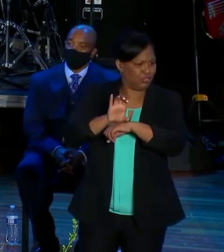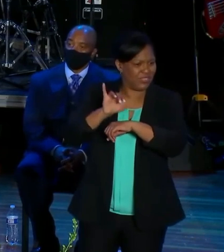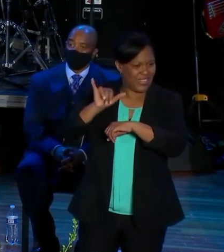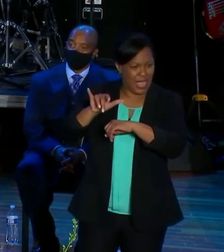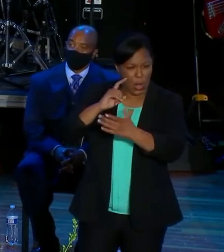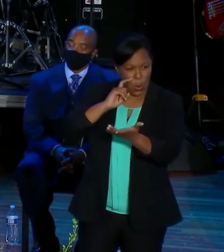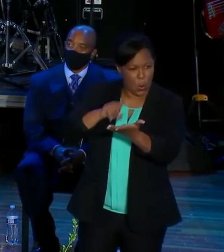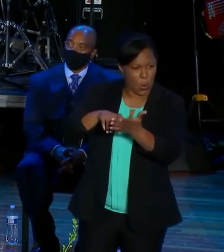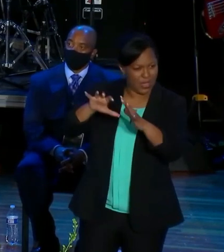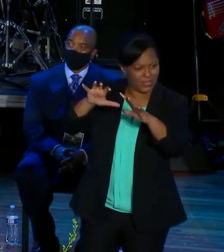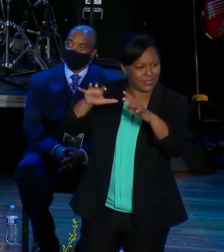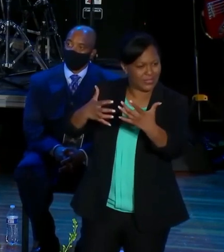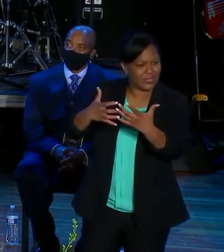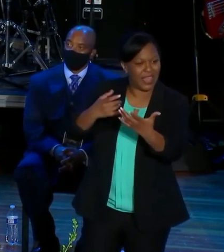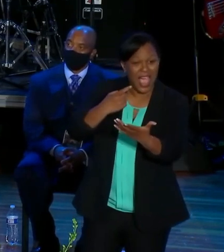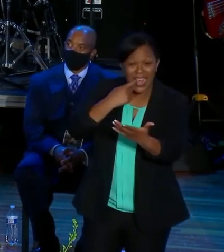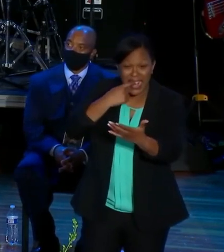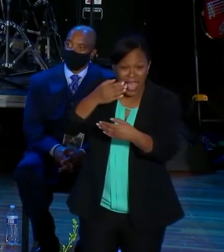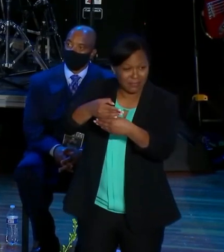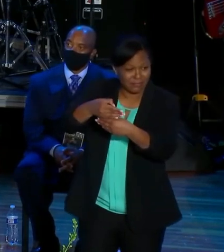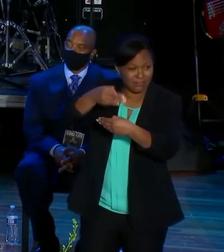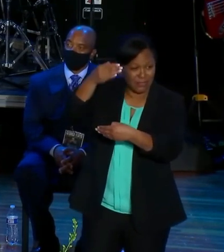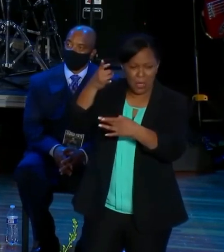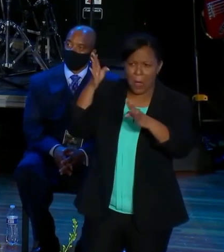Han höll Bibeln i sin hand